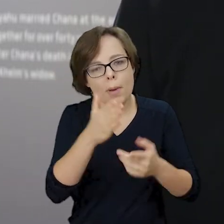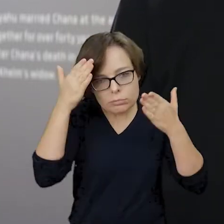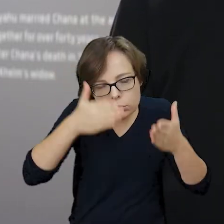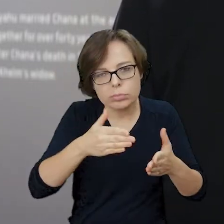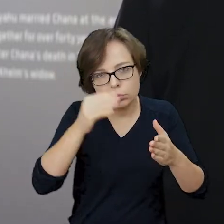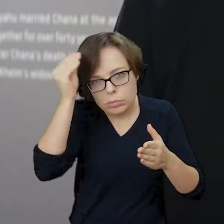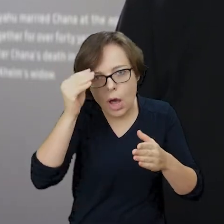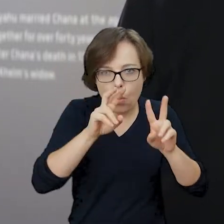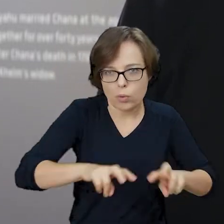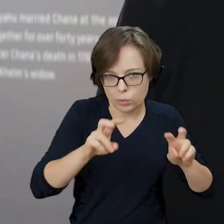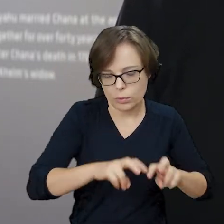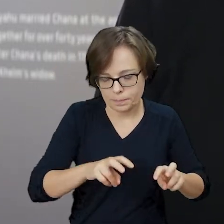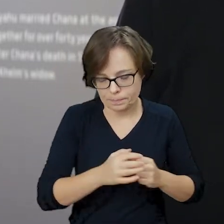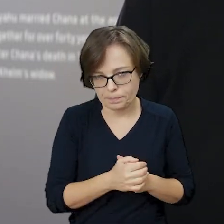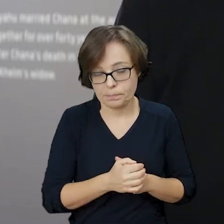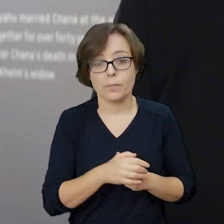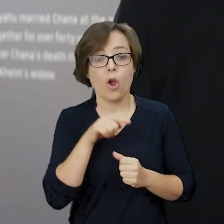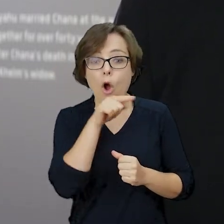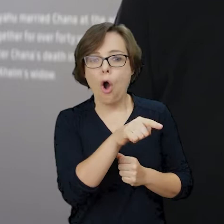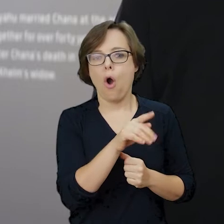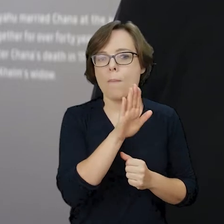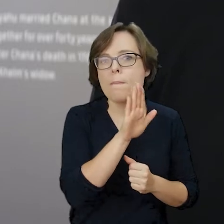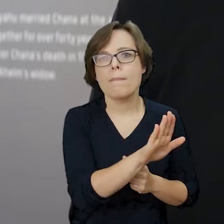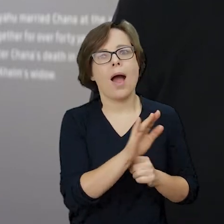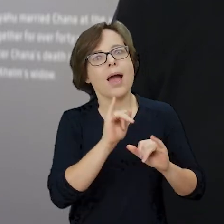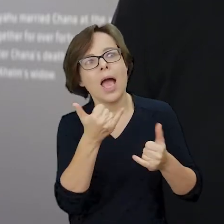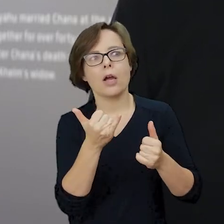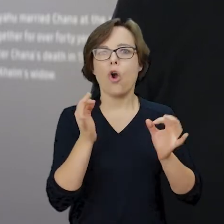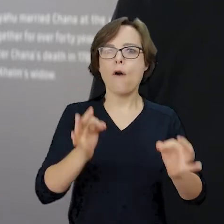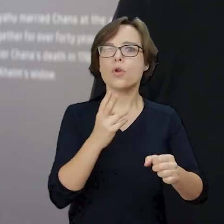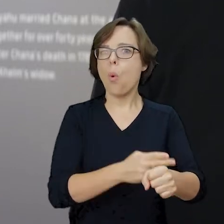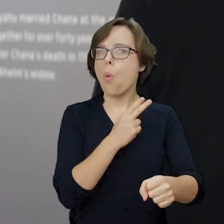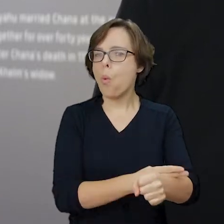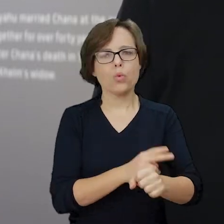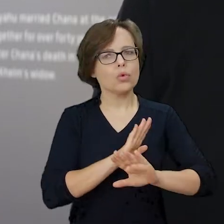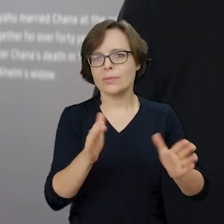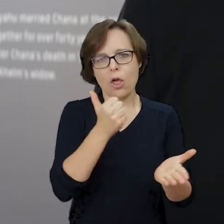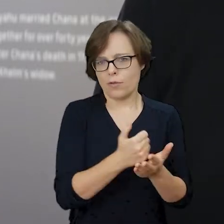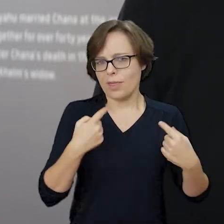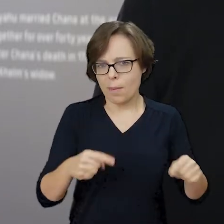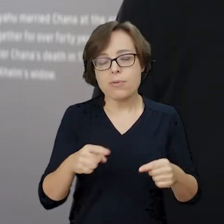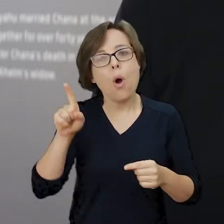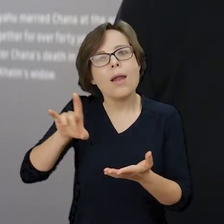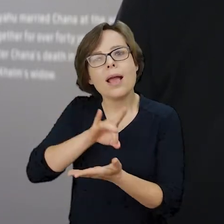Oprócz tego i pomino, iż nie pełnił żadnych oficjalnych urzędów, gmina żydowska wspierała go finansowo,